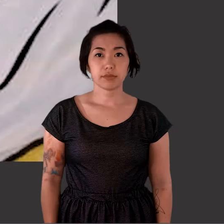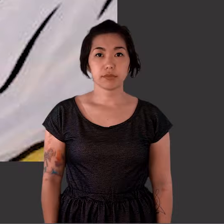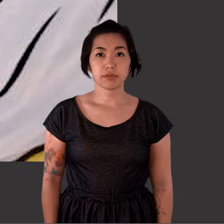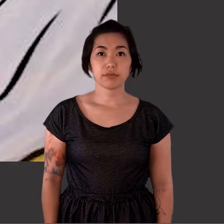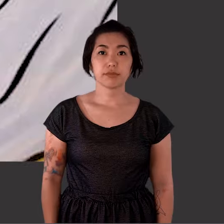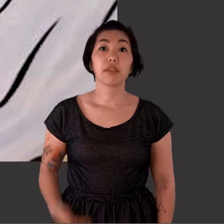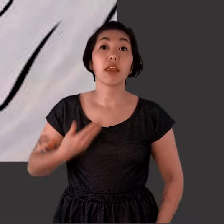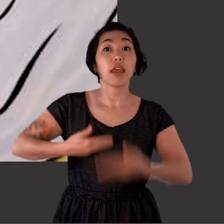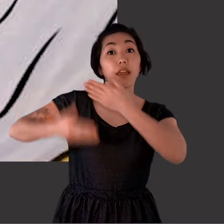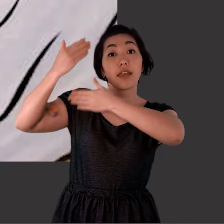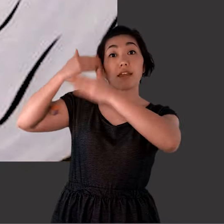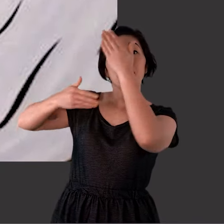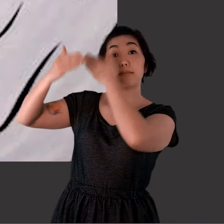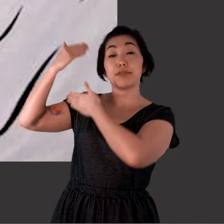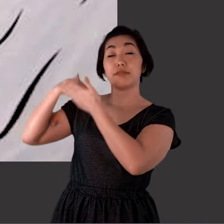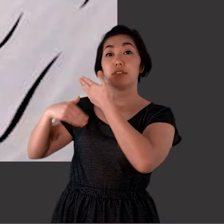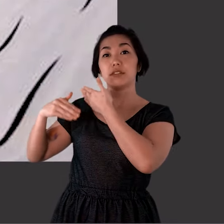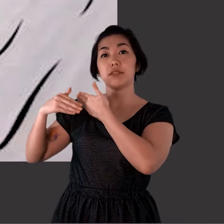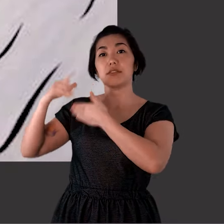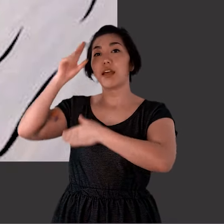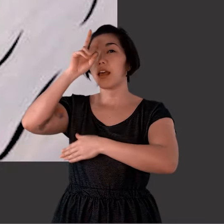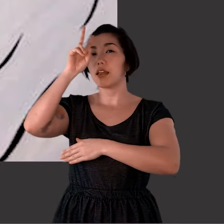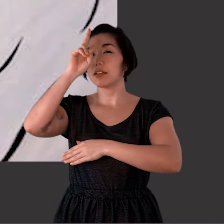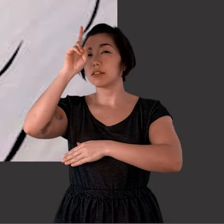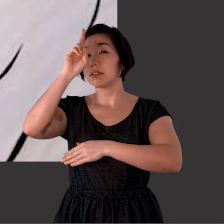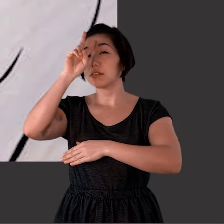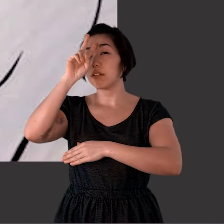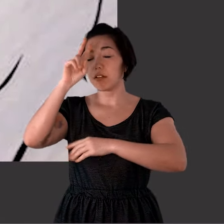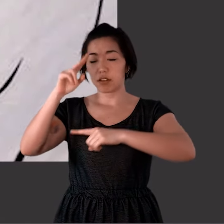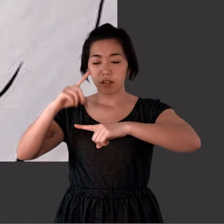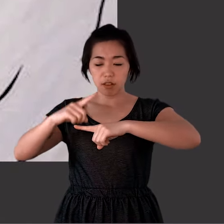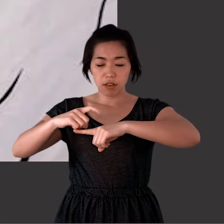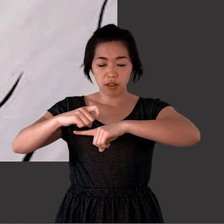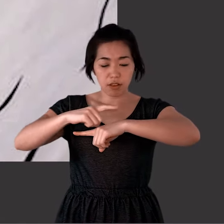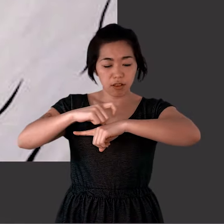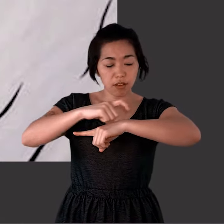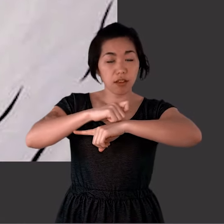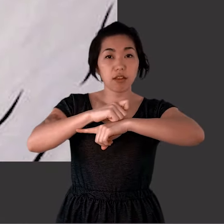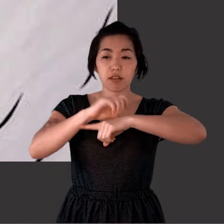Era uma vez, dois casulos, duas histórias.